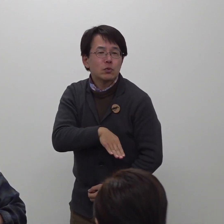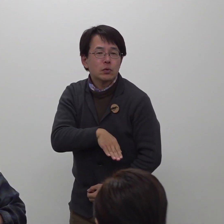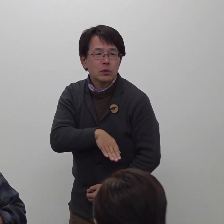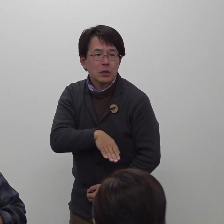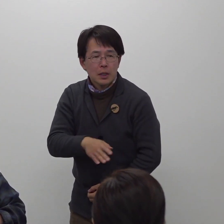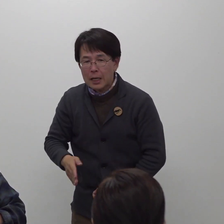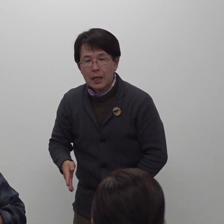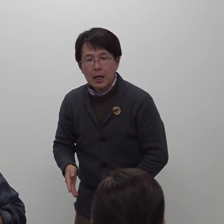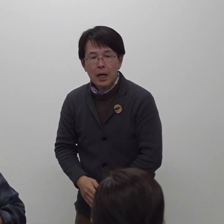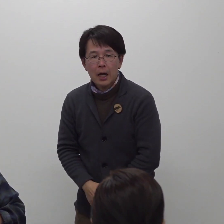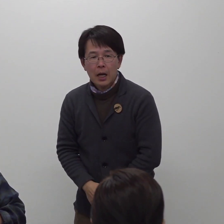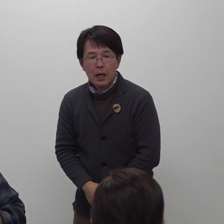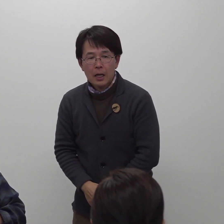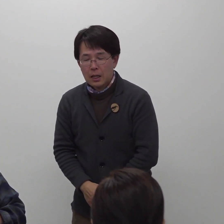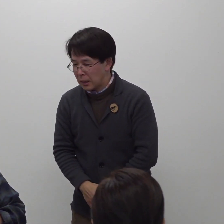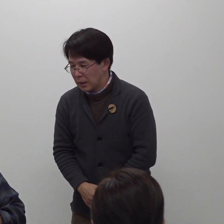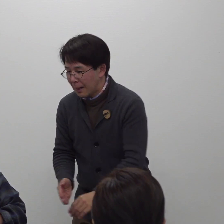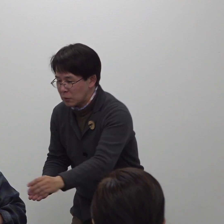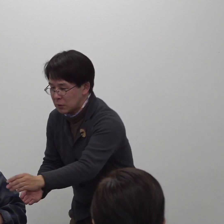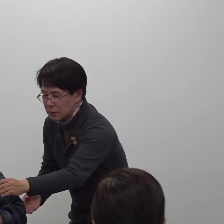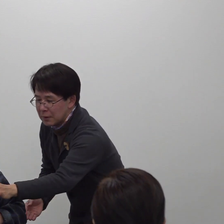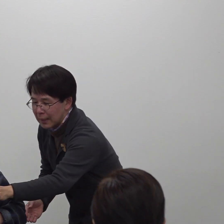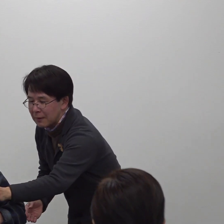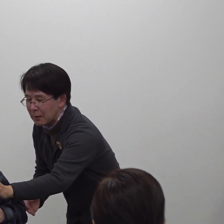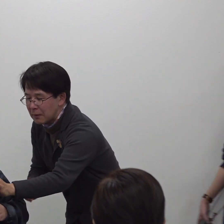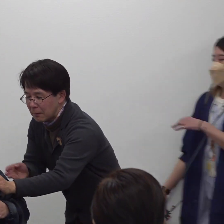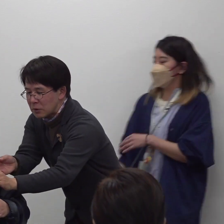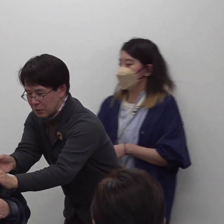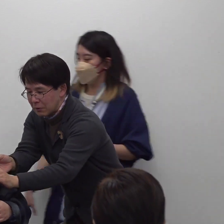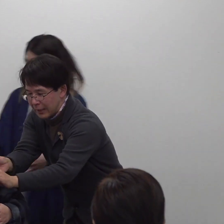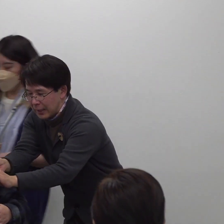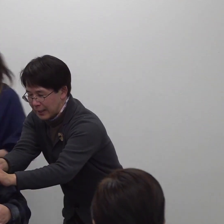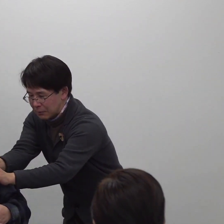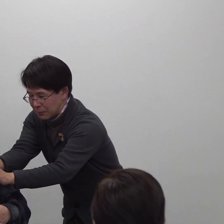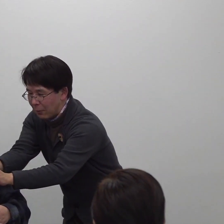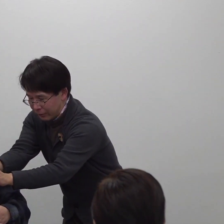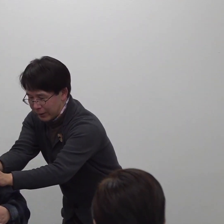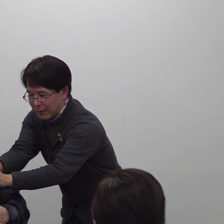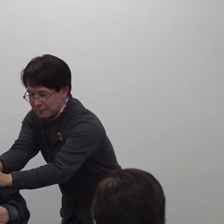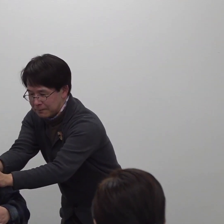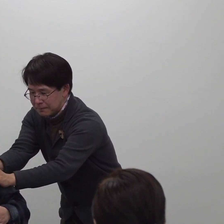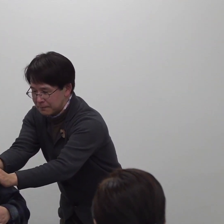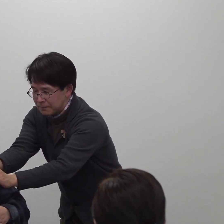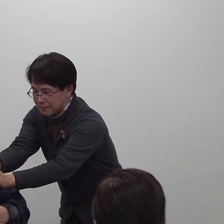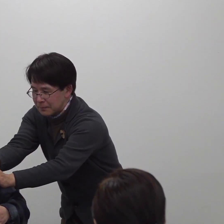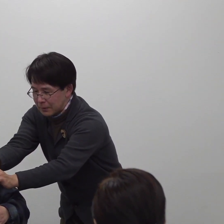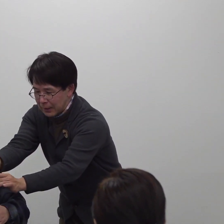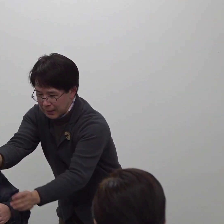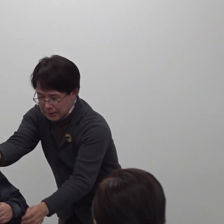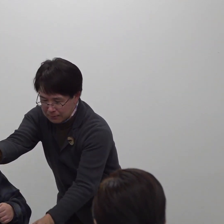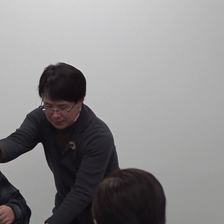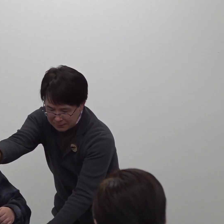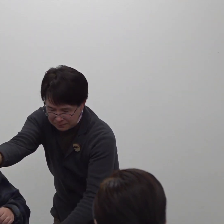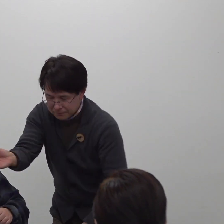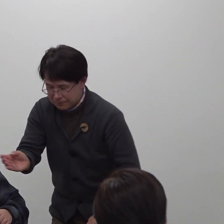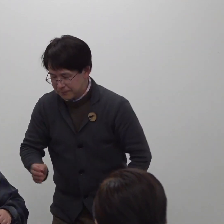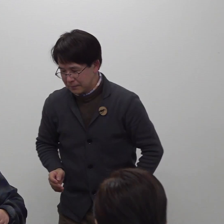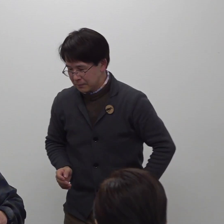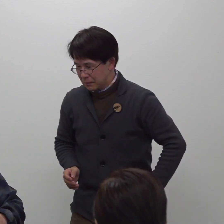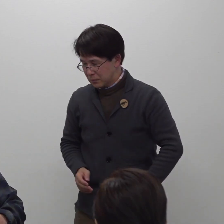私は運がいいことにそれがなかったんです